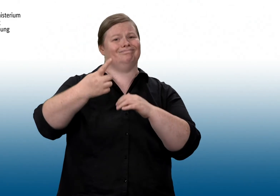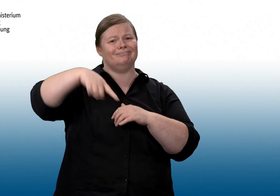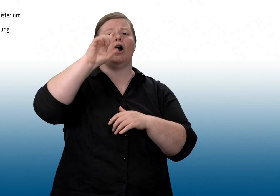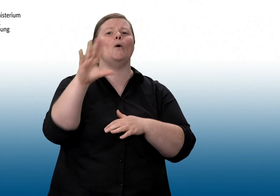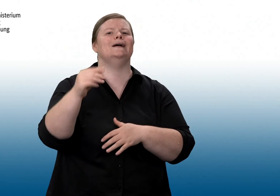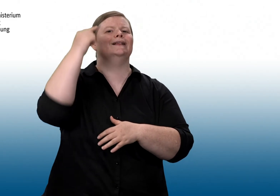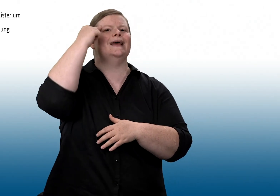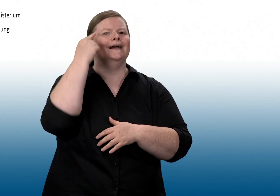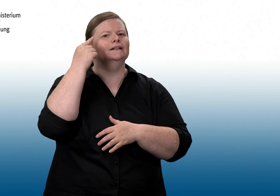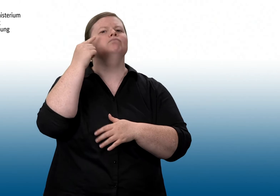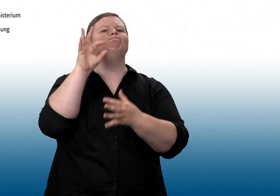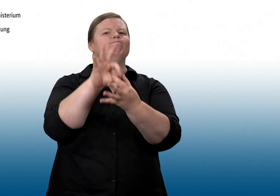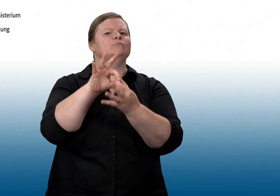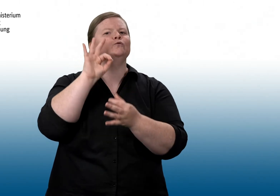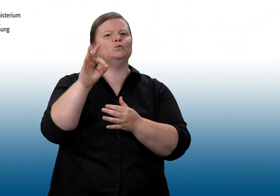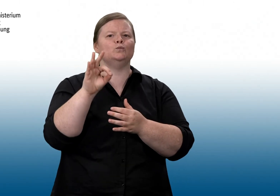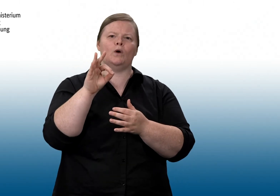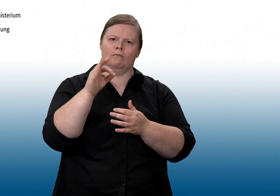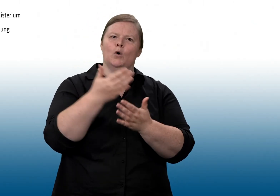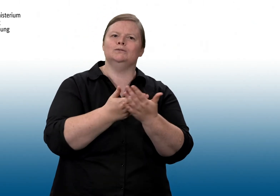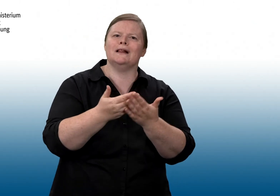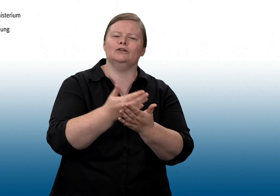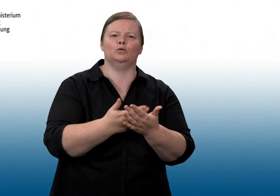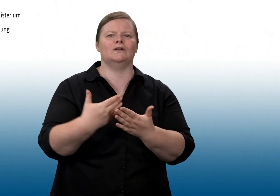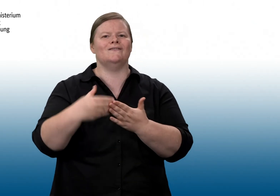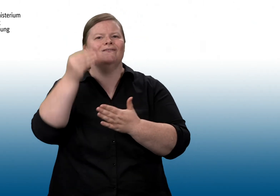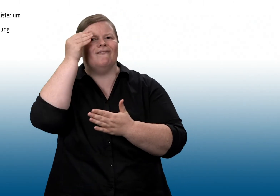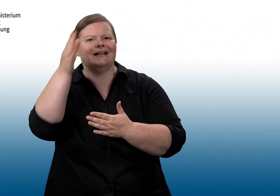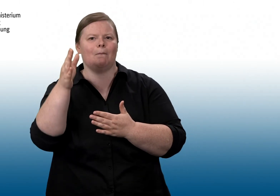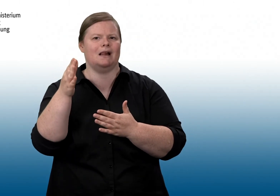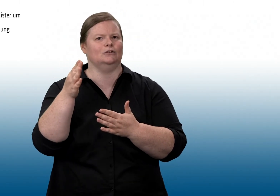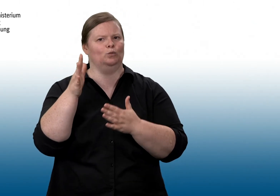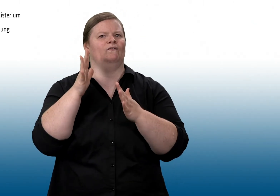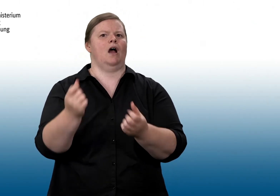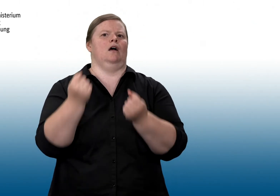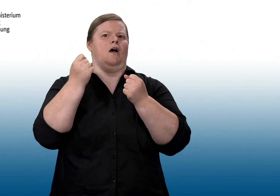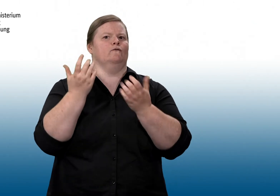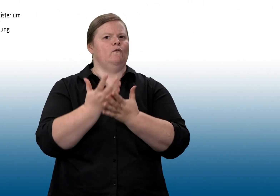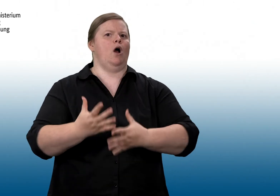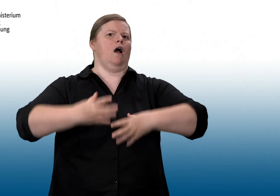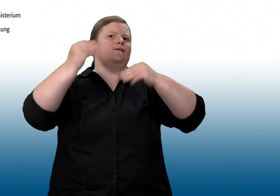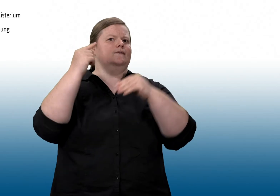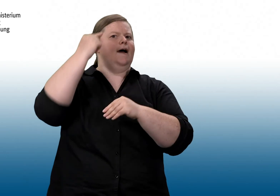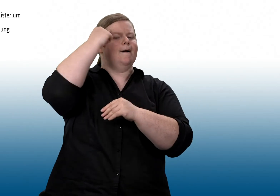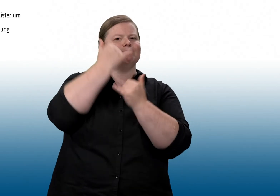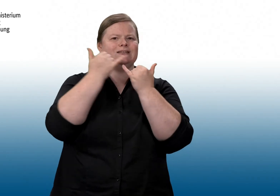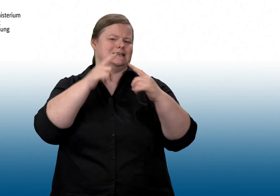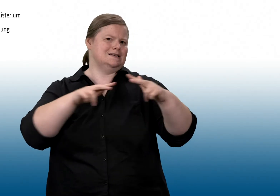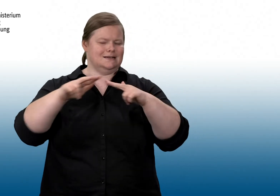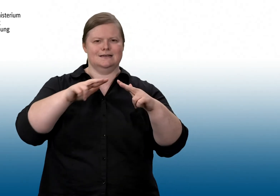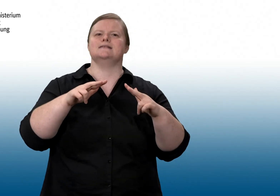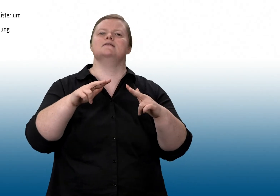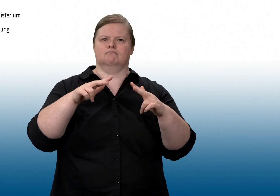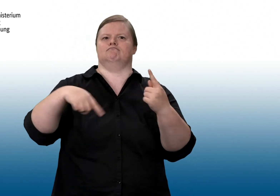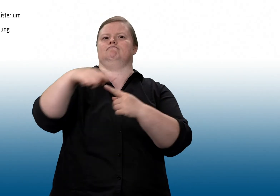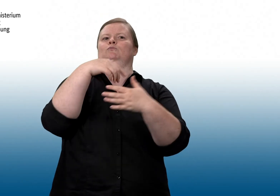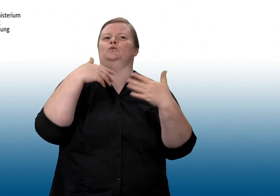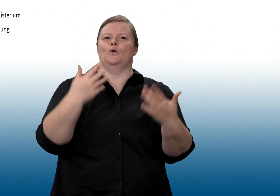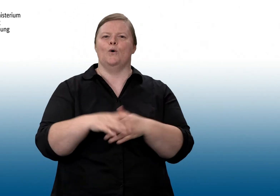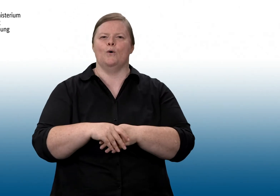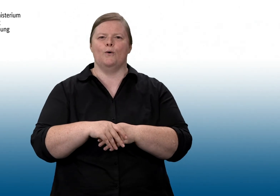und denken Aus- und Weiterbildung von Fachkräften von Beginn an mit.